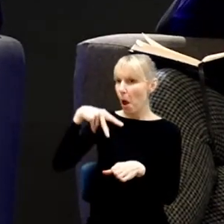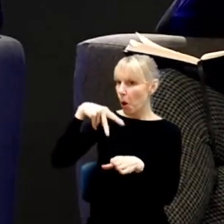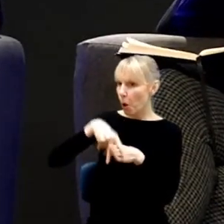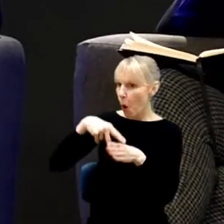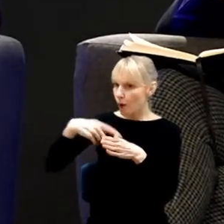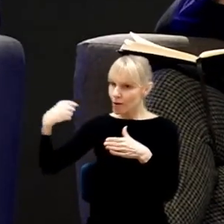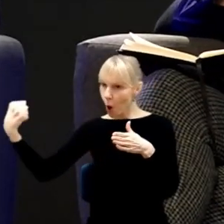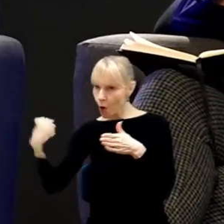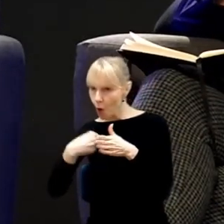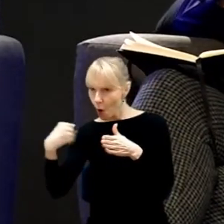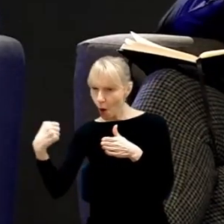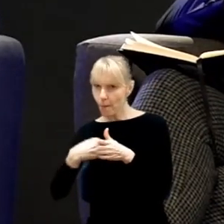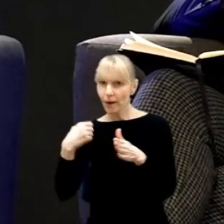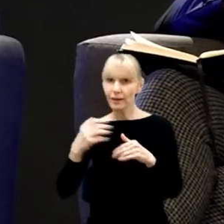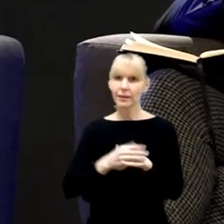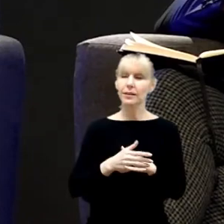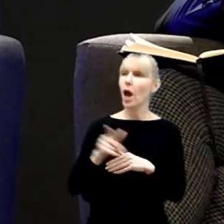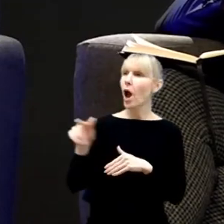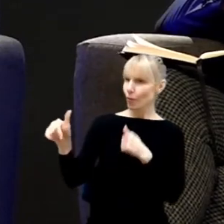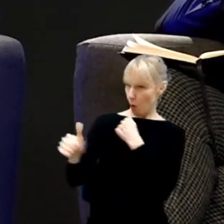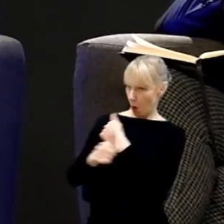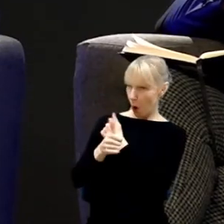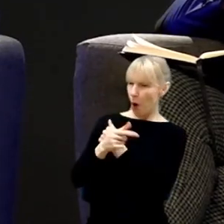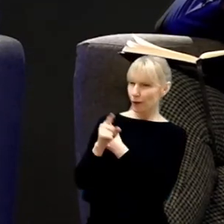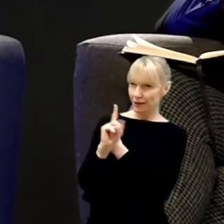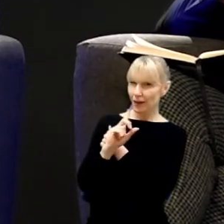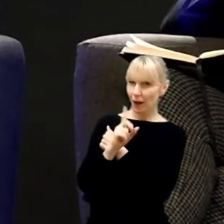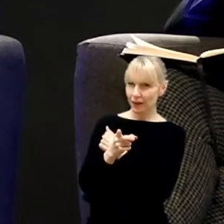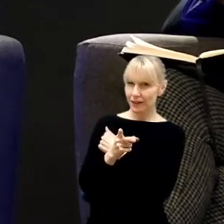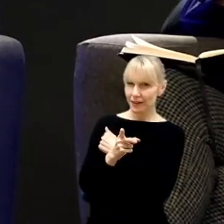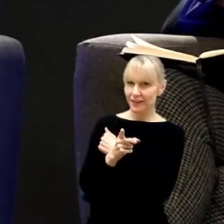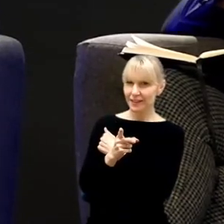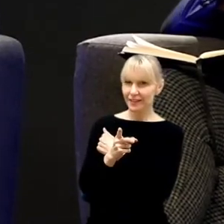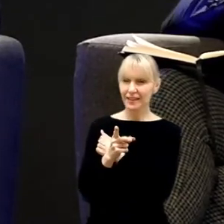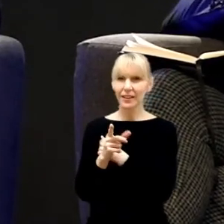A to chodzi o to sformułowanie, które właściwie bardzo ułatwia nam tę debatę,